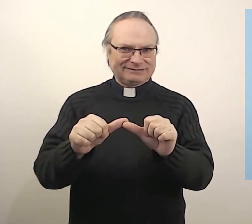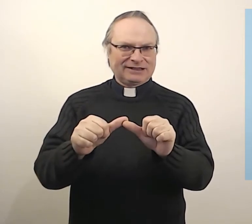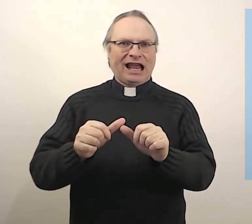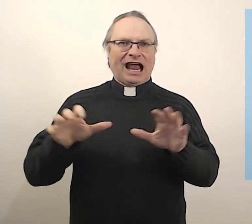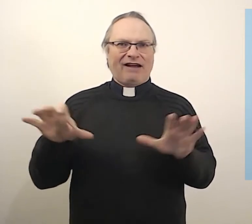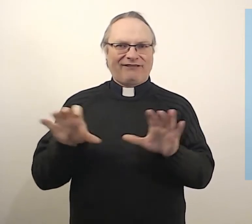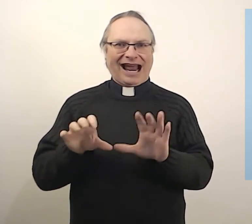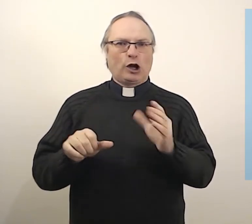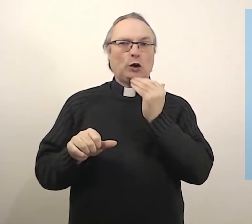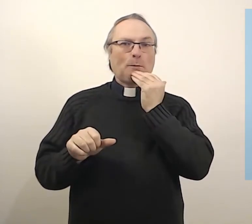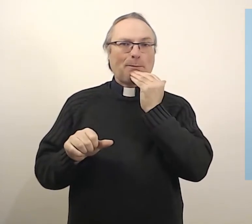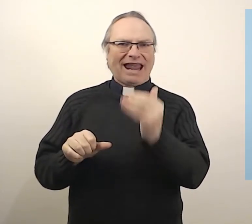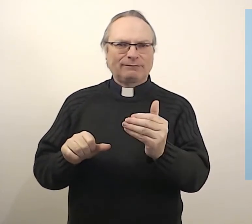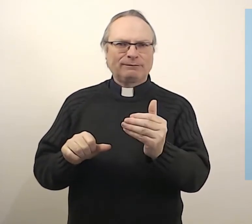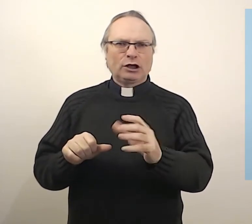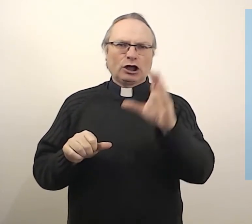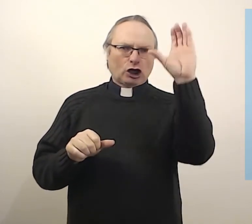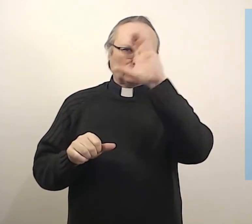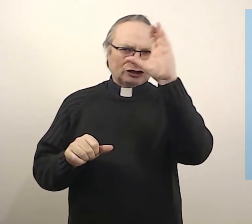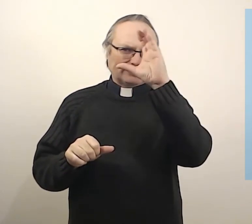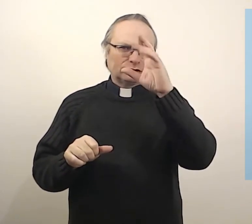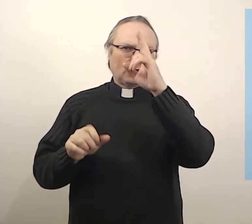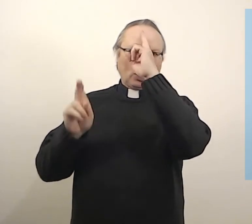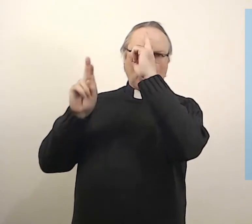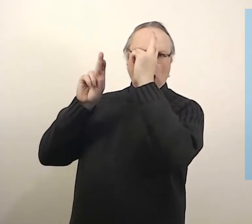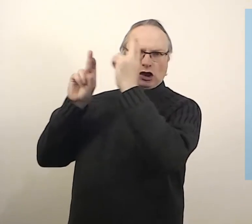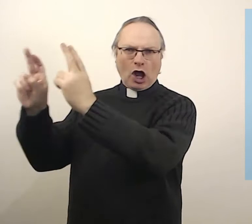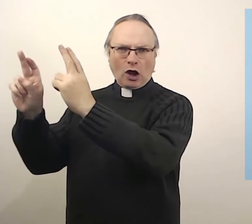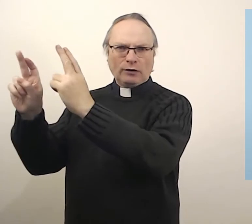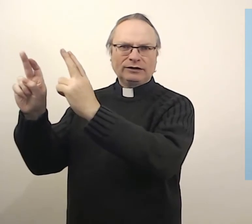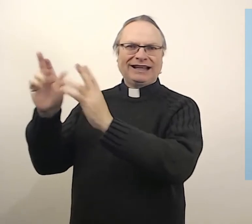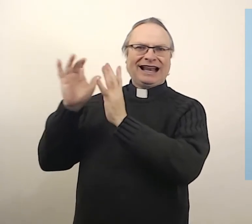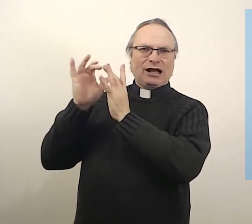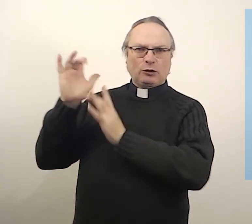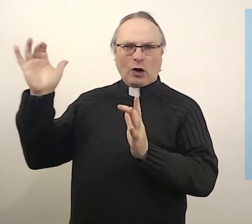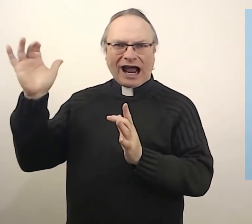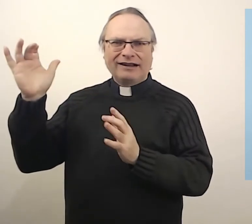à faire le bien, recherchent l'honneur, la gloire